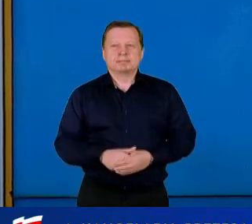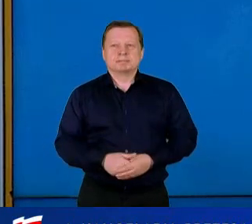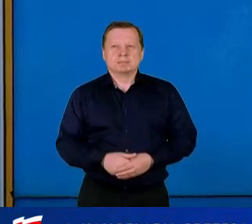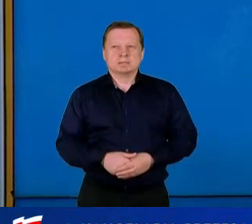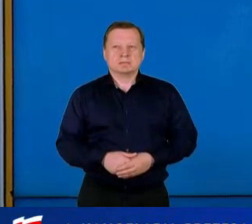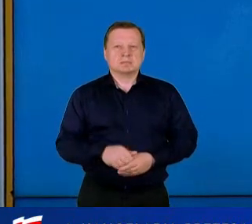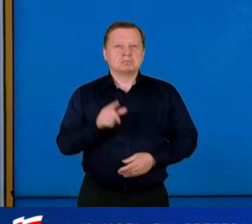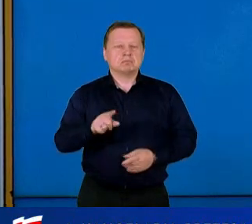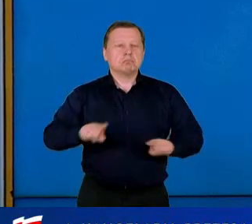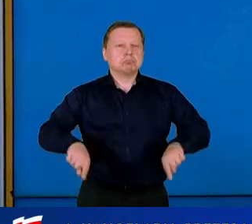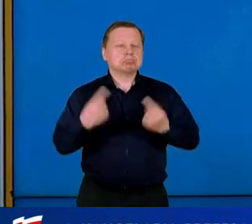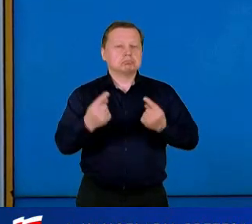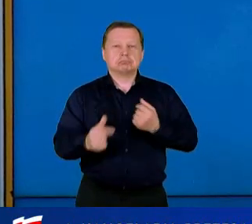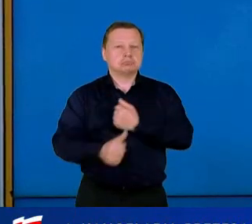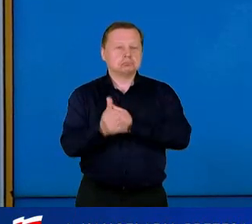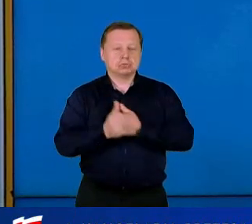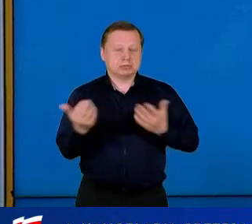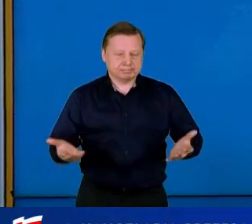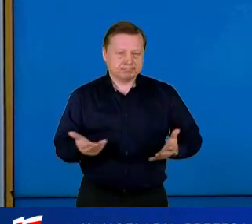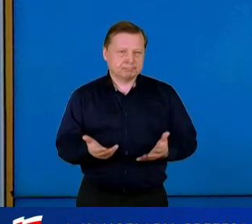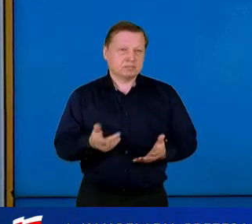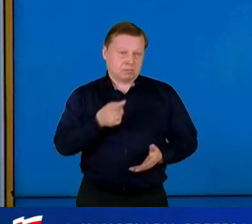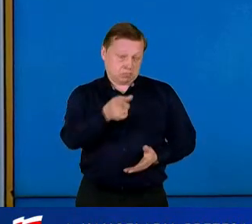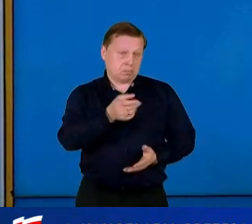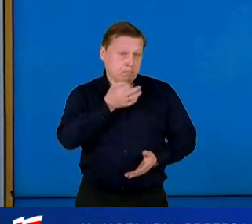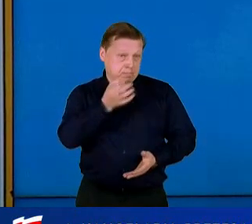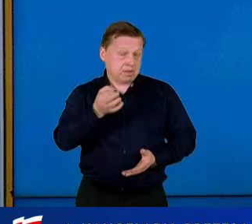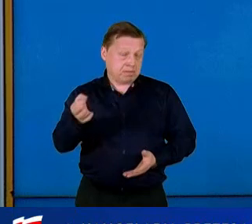O co toczy się spór? Warto zadać sobie takie podstawowe pytanie